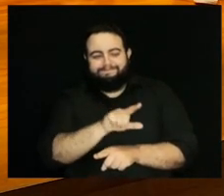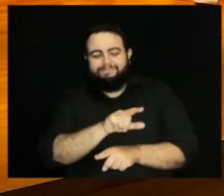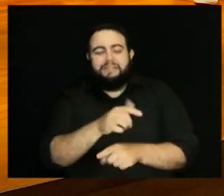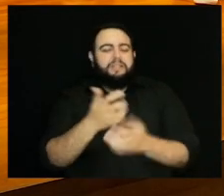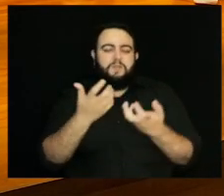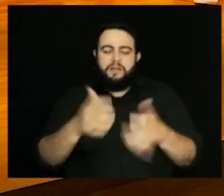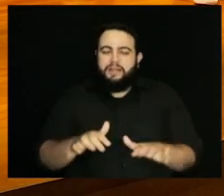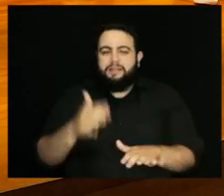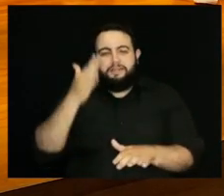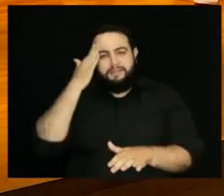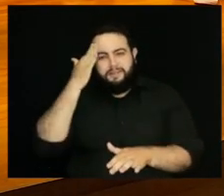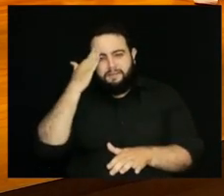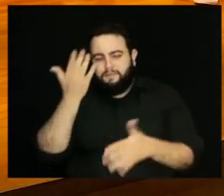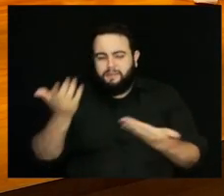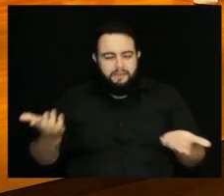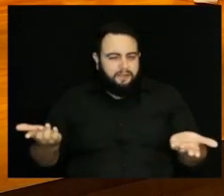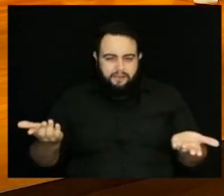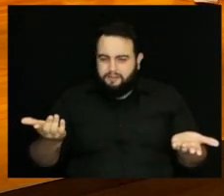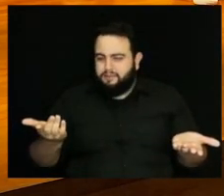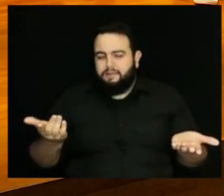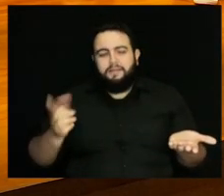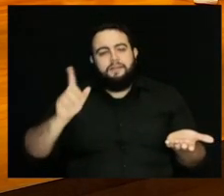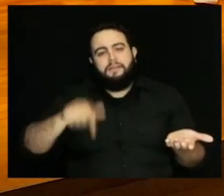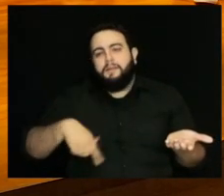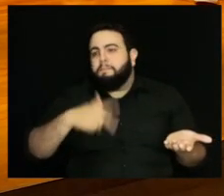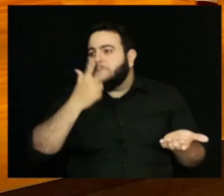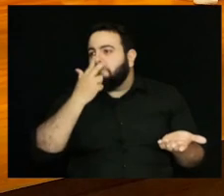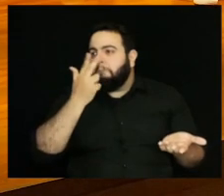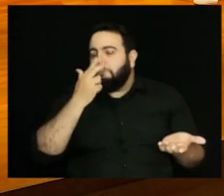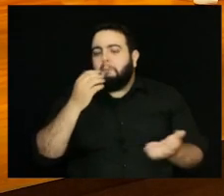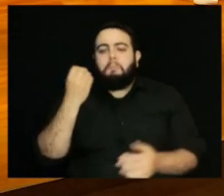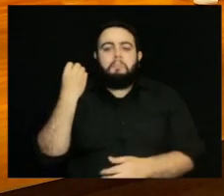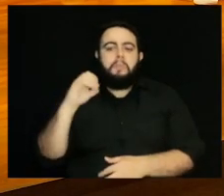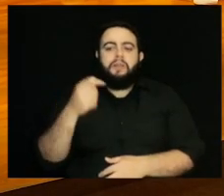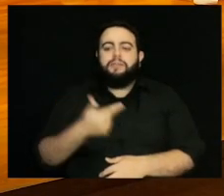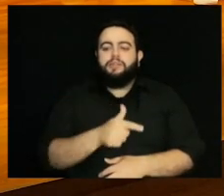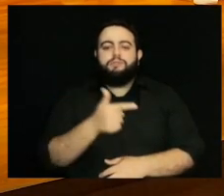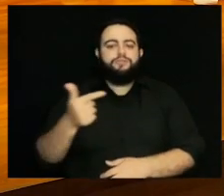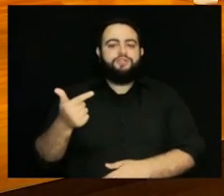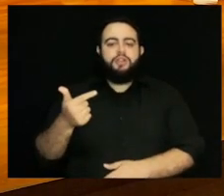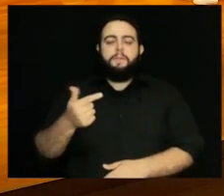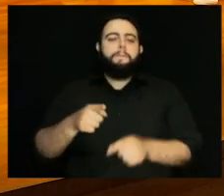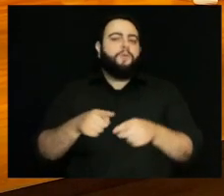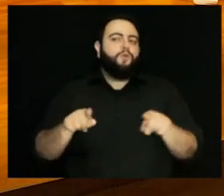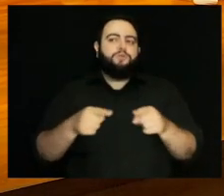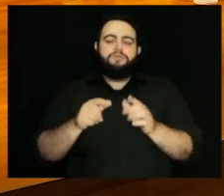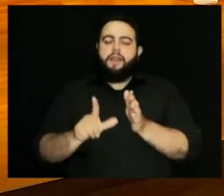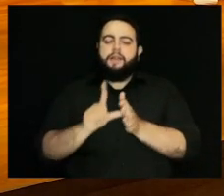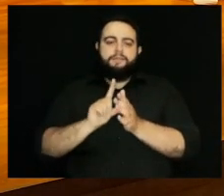Era como se realmente Porto Alegre não tivesse tido música antes. Octávio Dutra